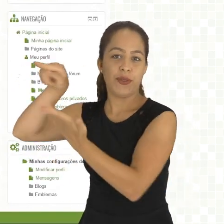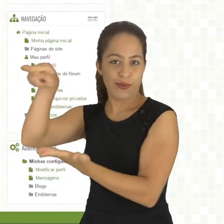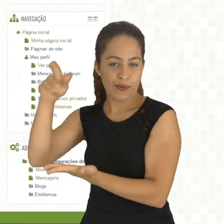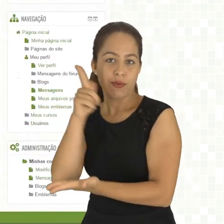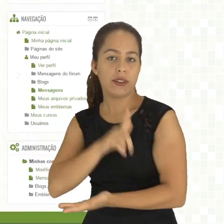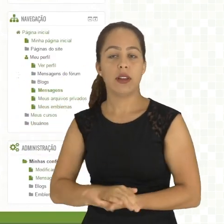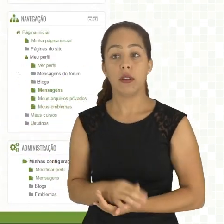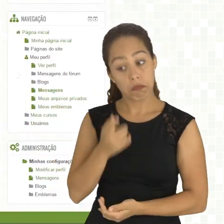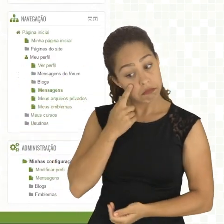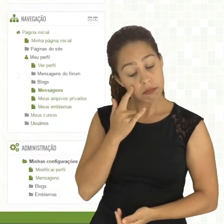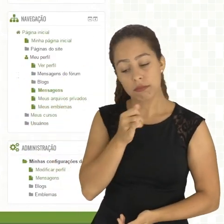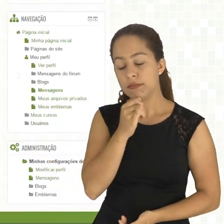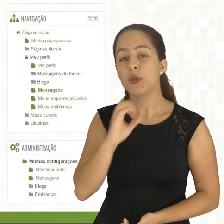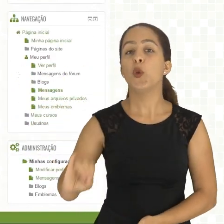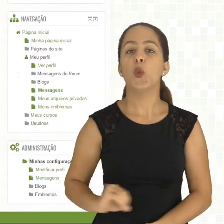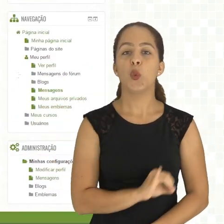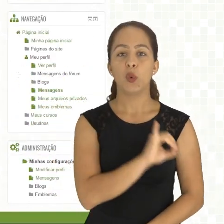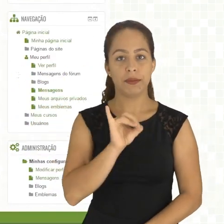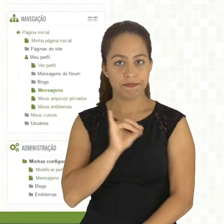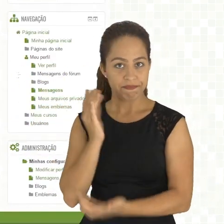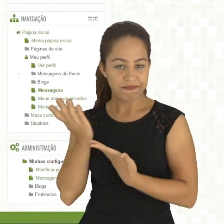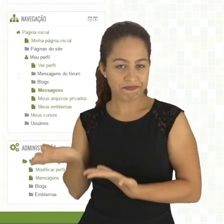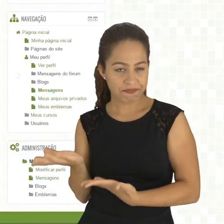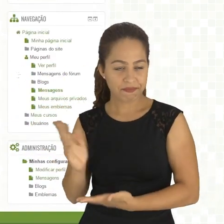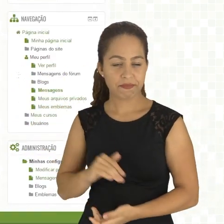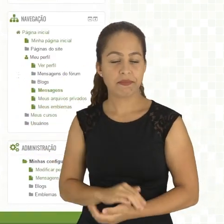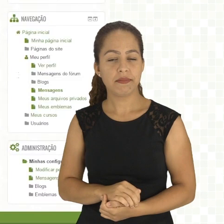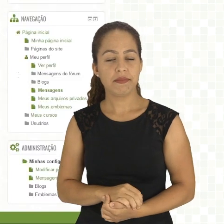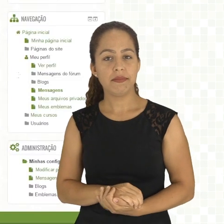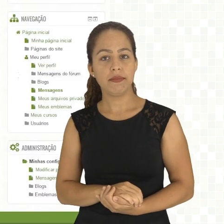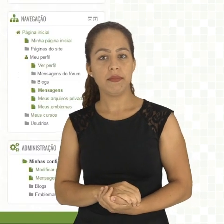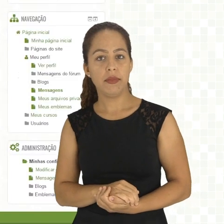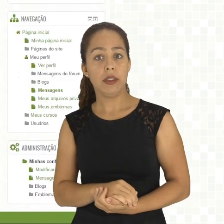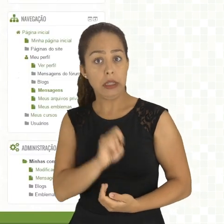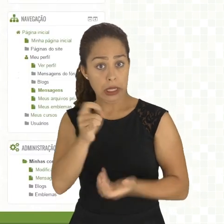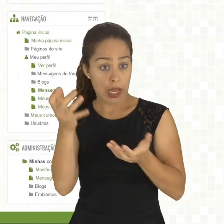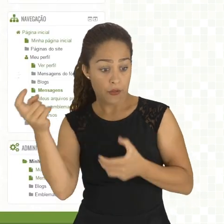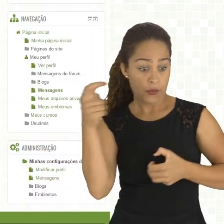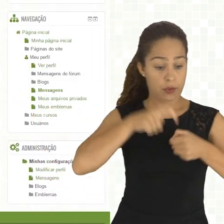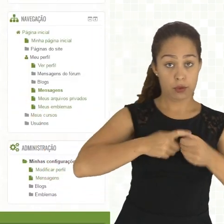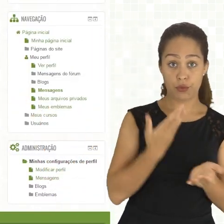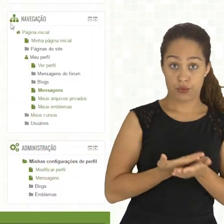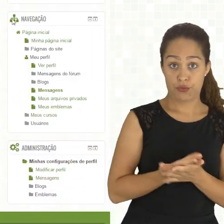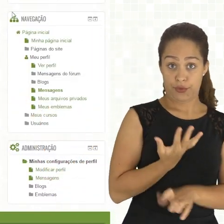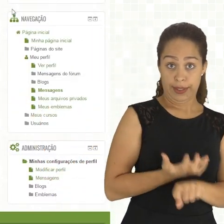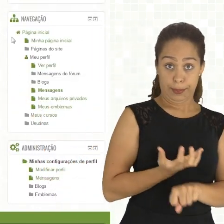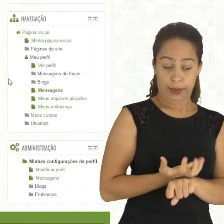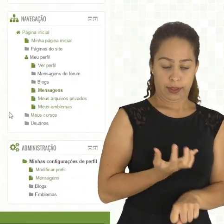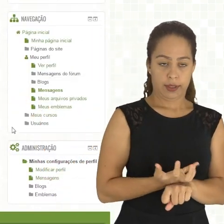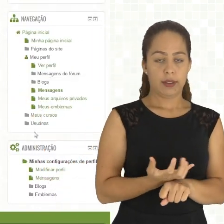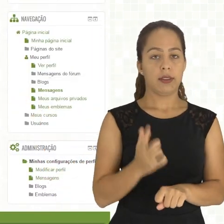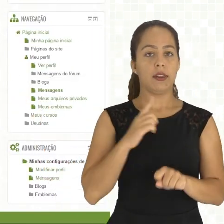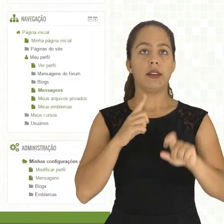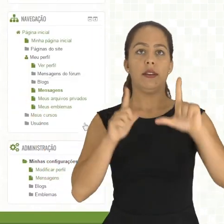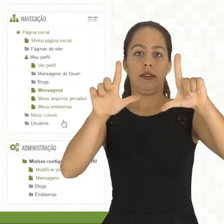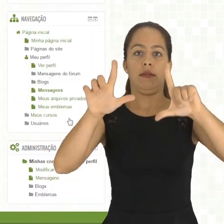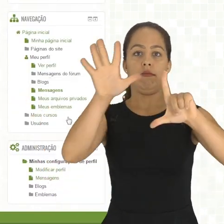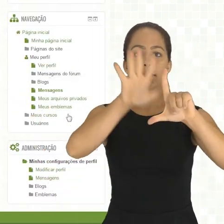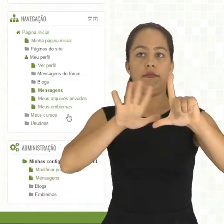mensagem: olá. Para retornar à